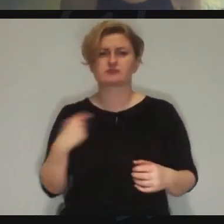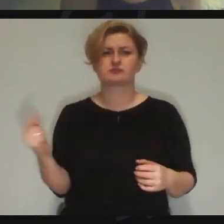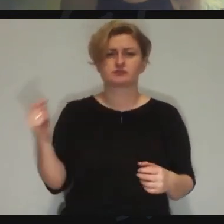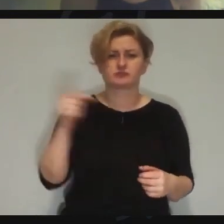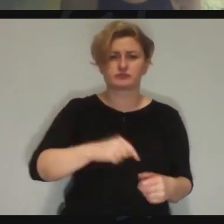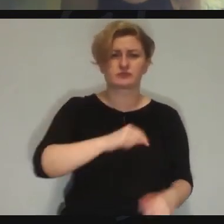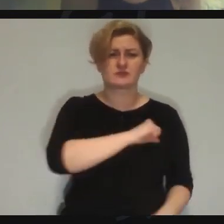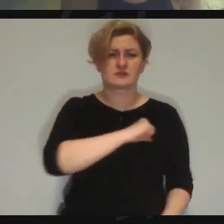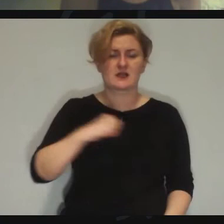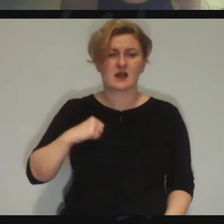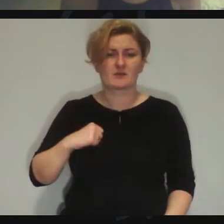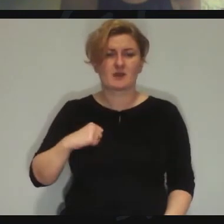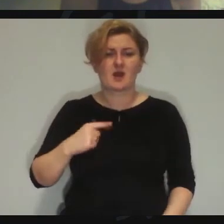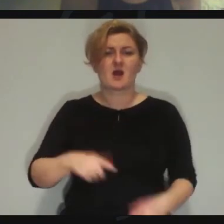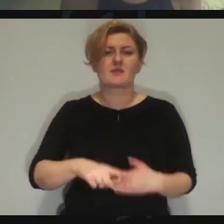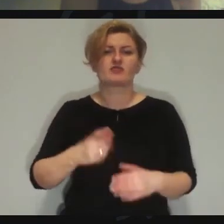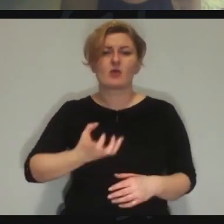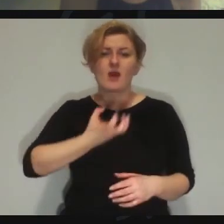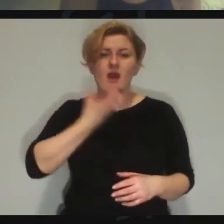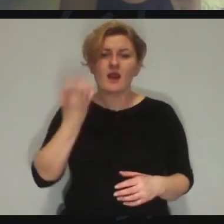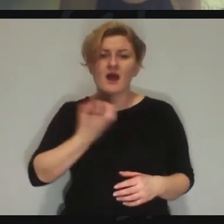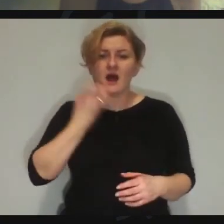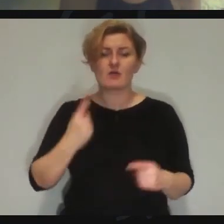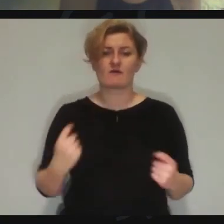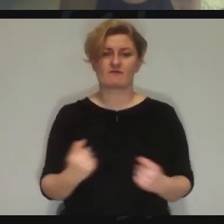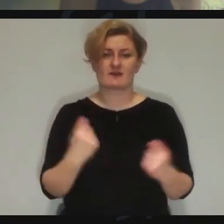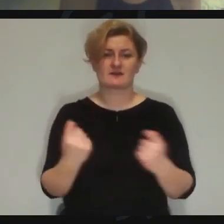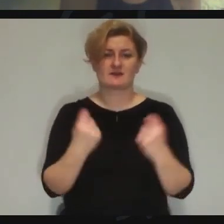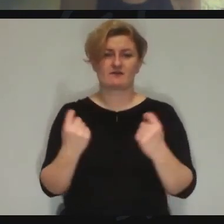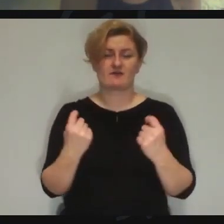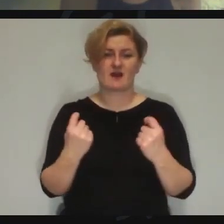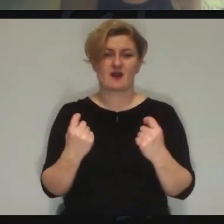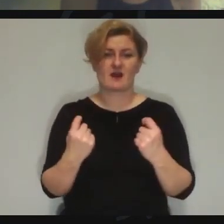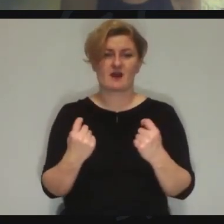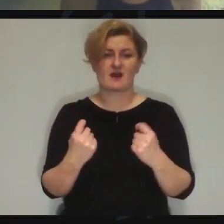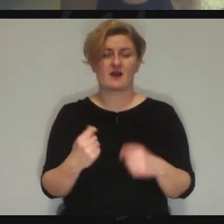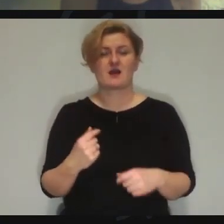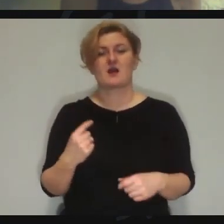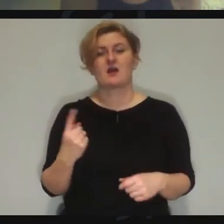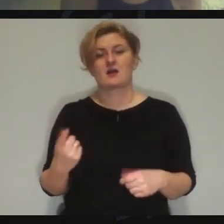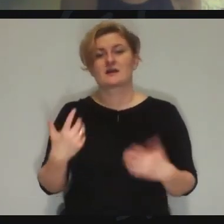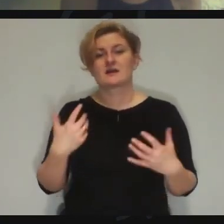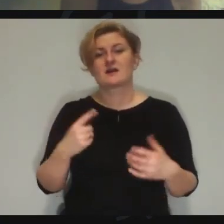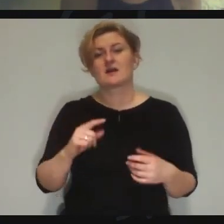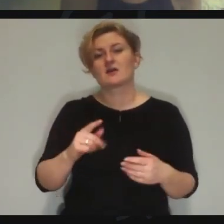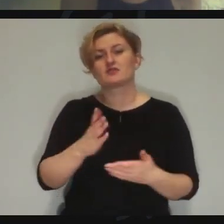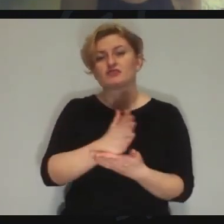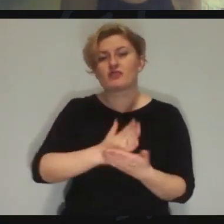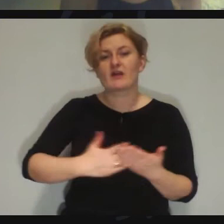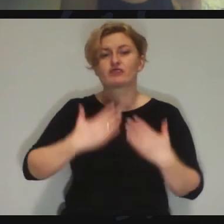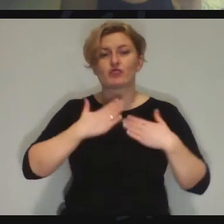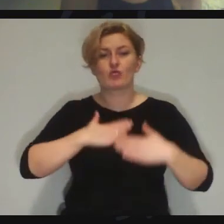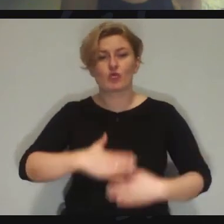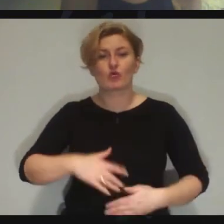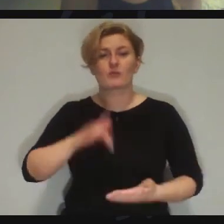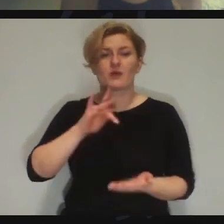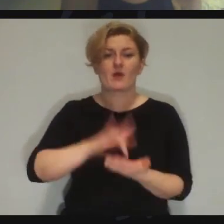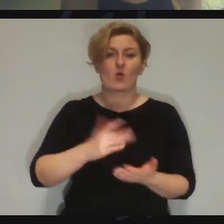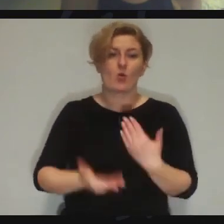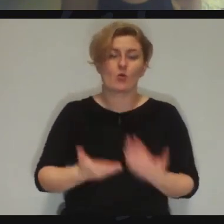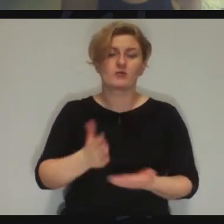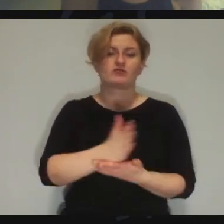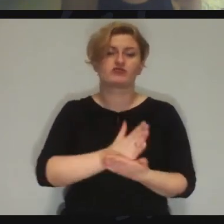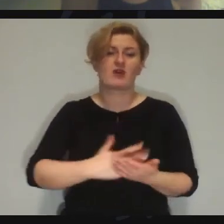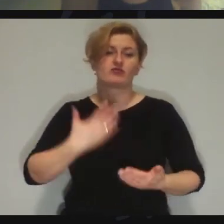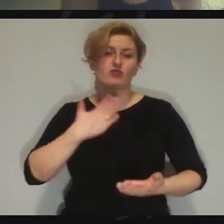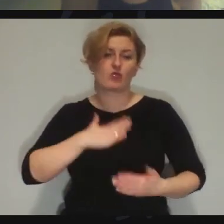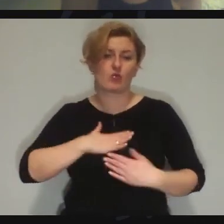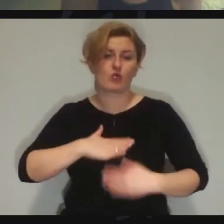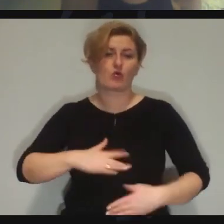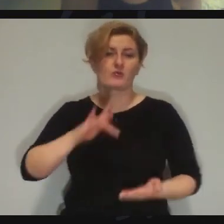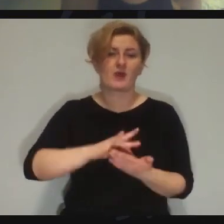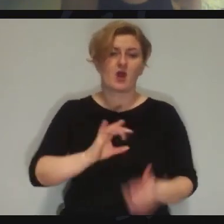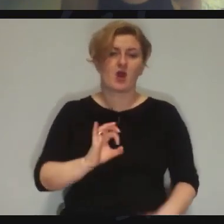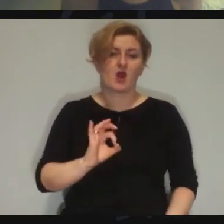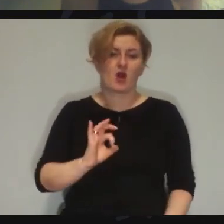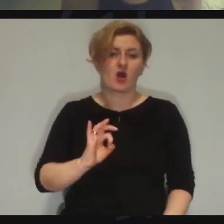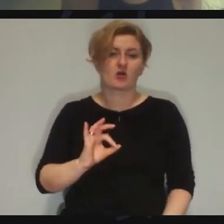Jeśli chodzi o letnie festiwale, to jedni pojadą do Lublina, a inni wybiorą Ostródę, są koneserami.